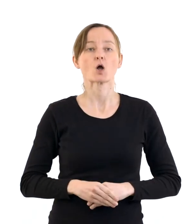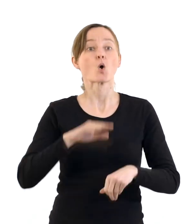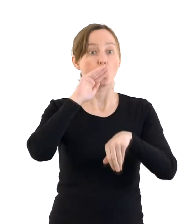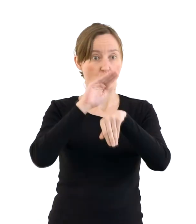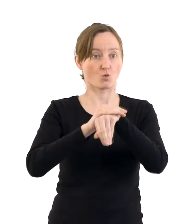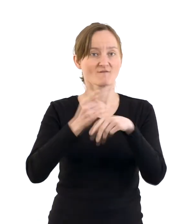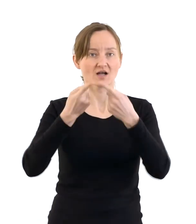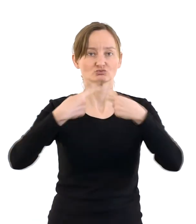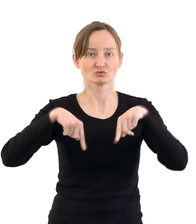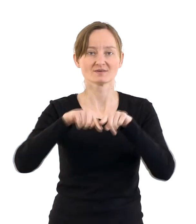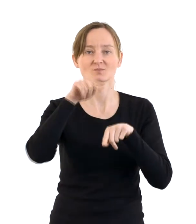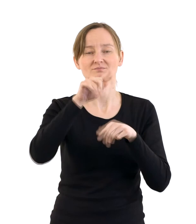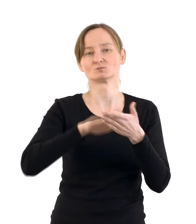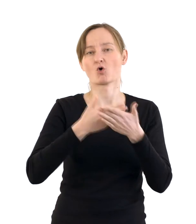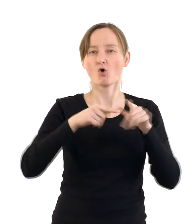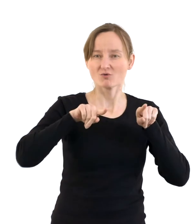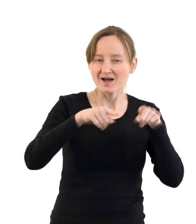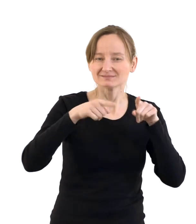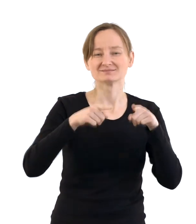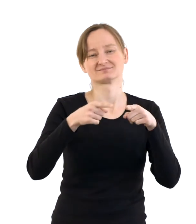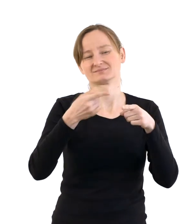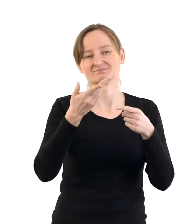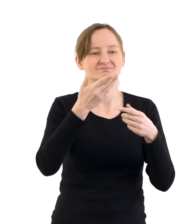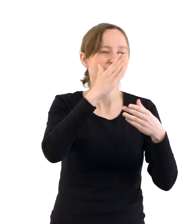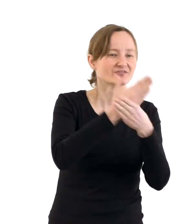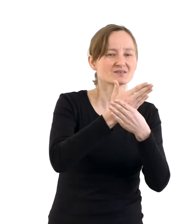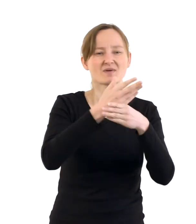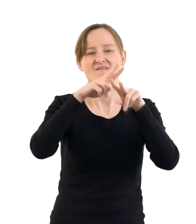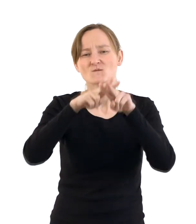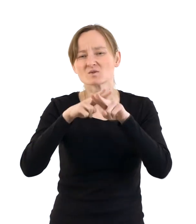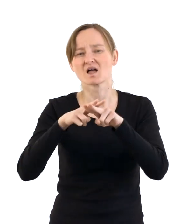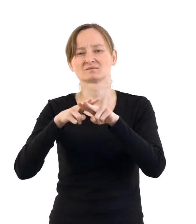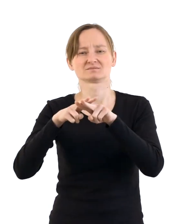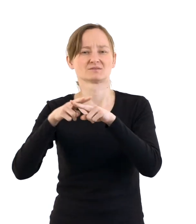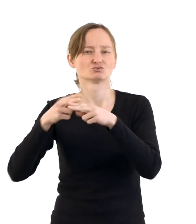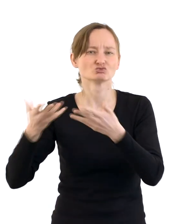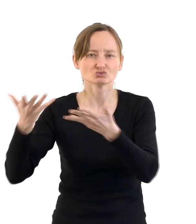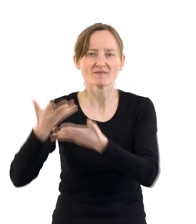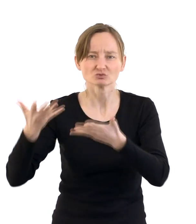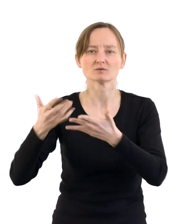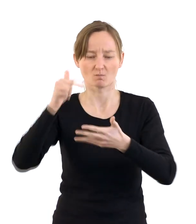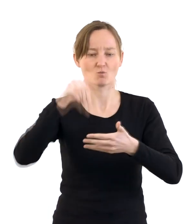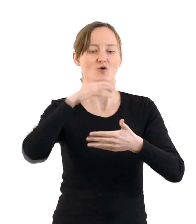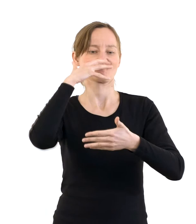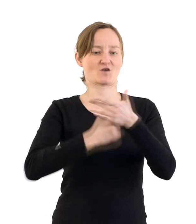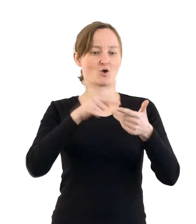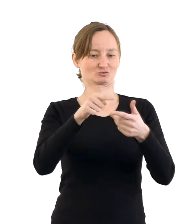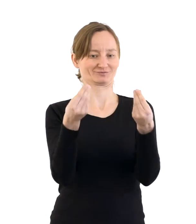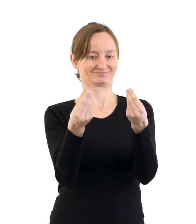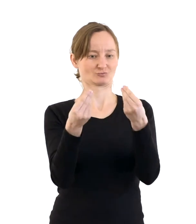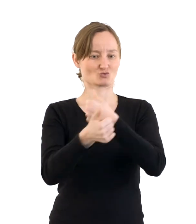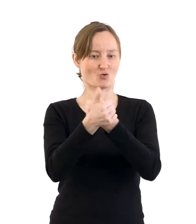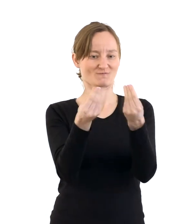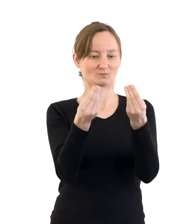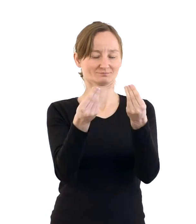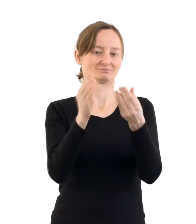Umowę o dzieło firma, stowarzyszenie, fundacja może wykorzystać, gdy dotyczy wykonania i otrzymania określonego dzieła,